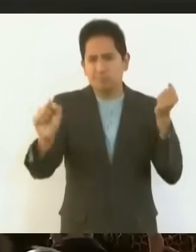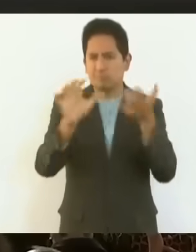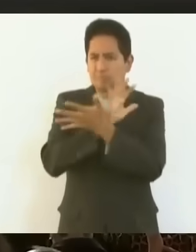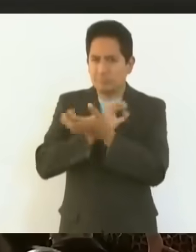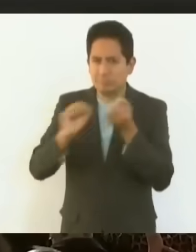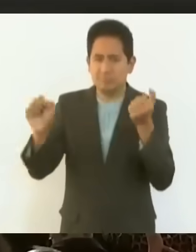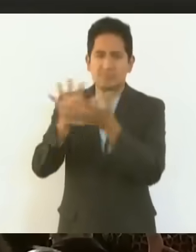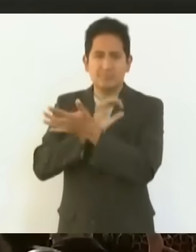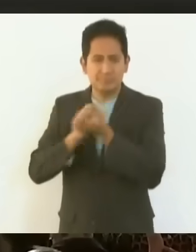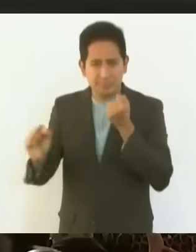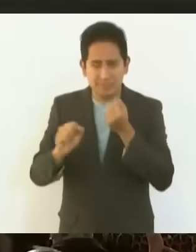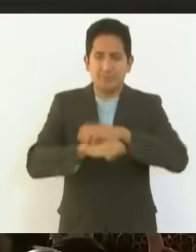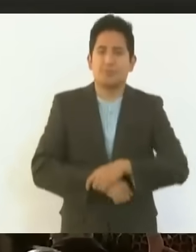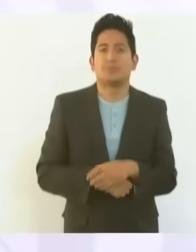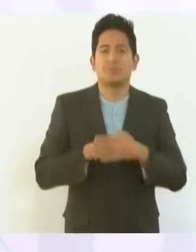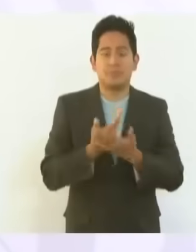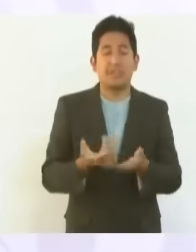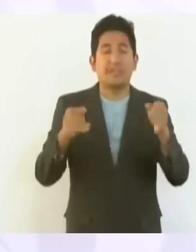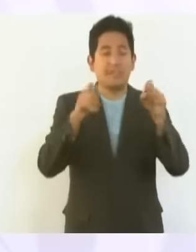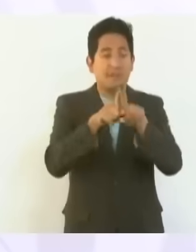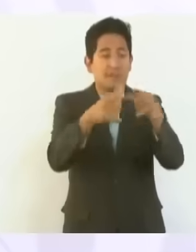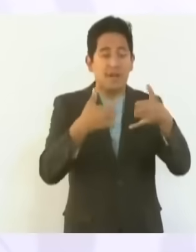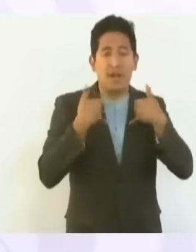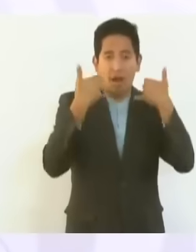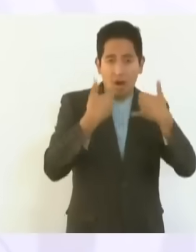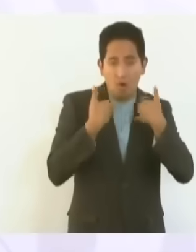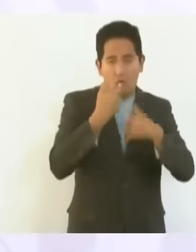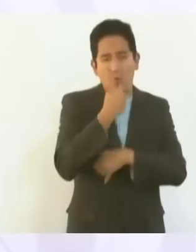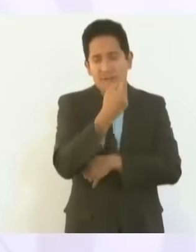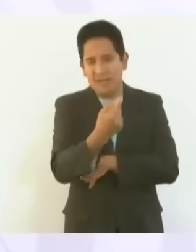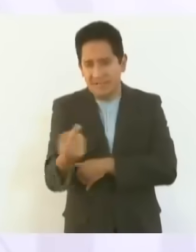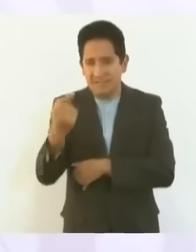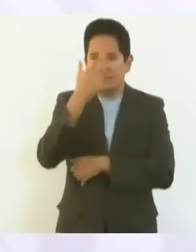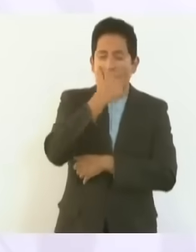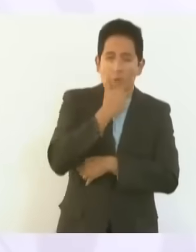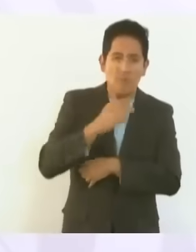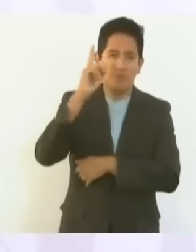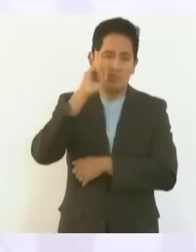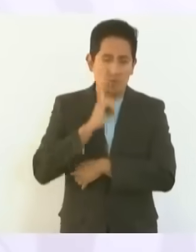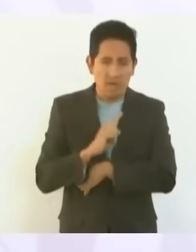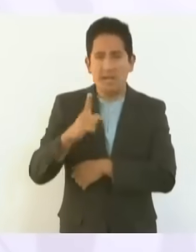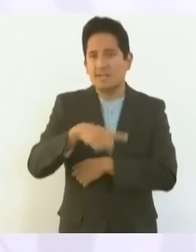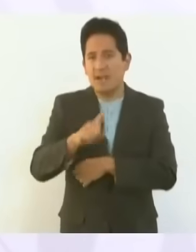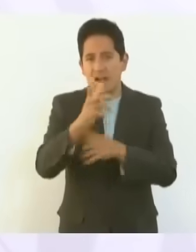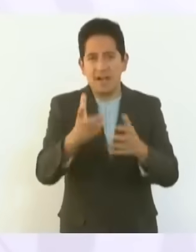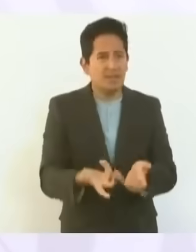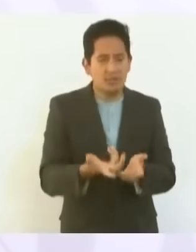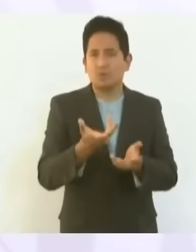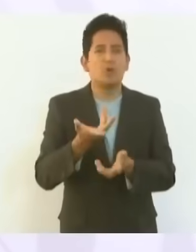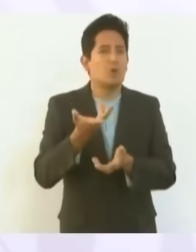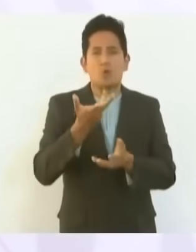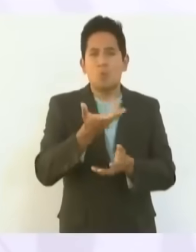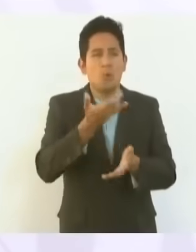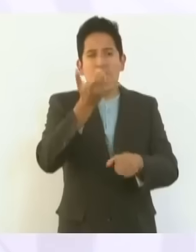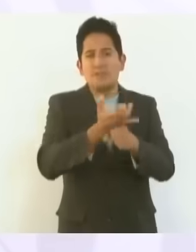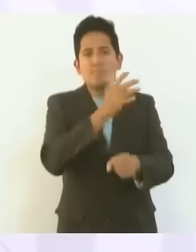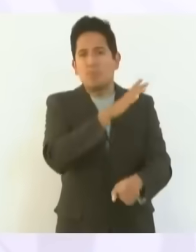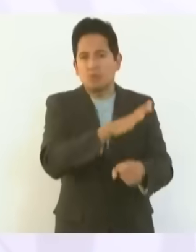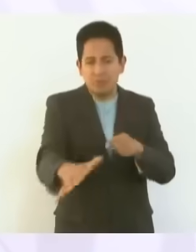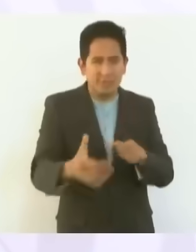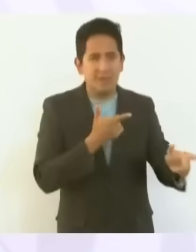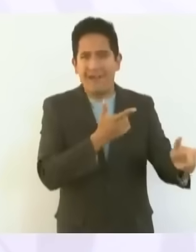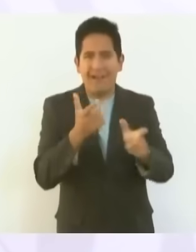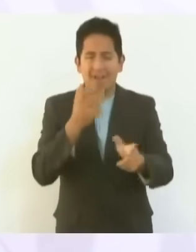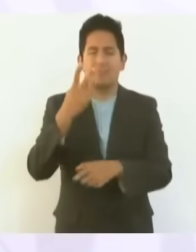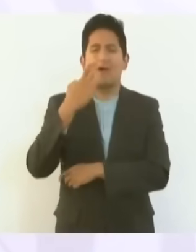de las familias a jóvenes, niñas, niños, que no tengan acceso a ellas y que garanticemos mejores